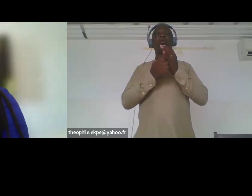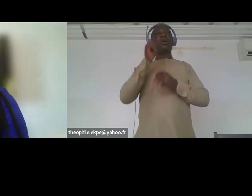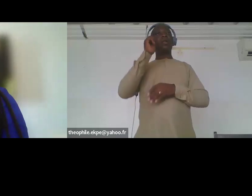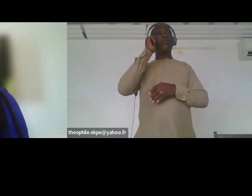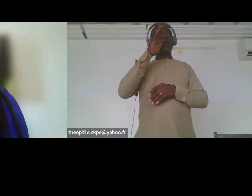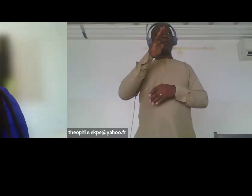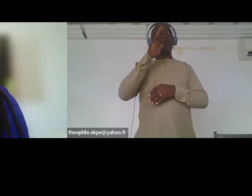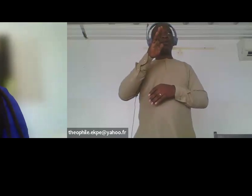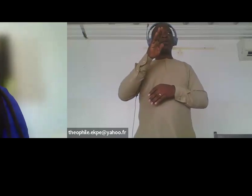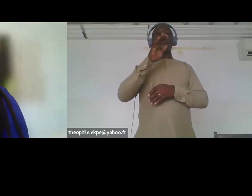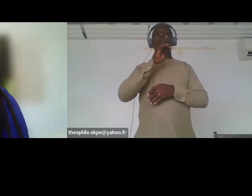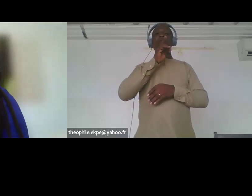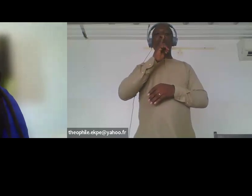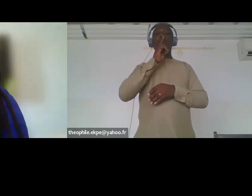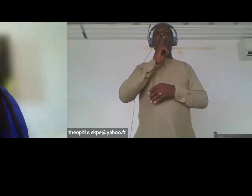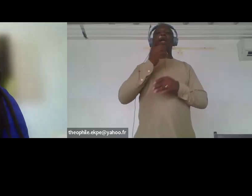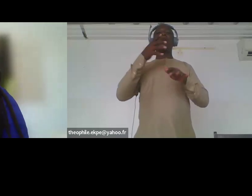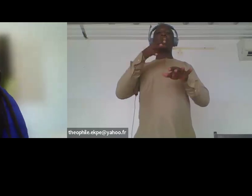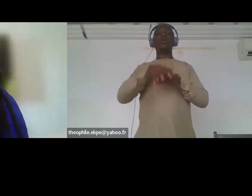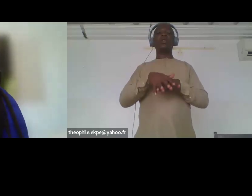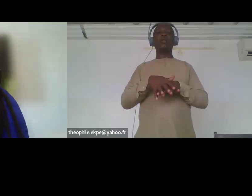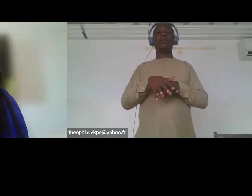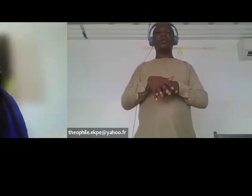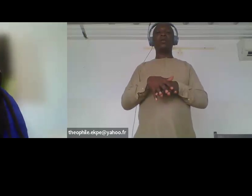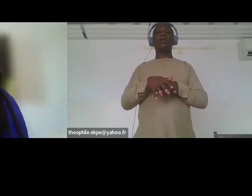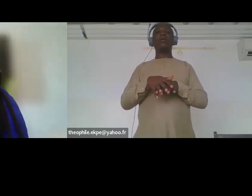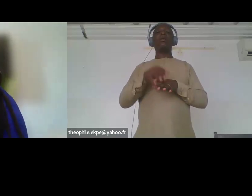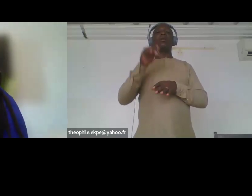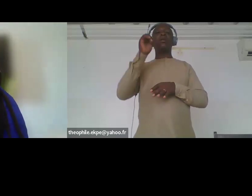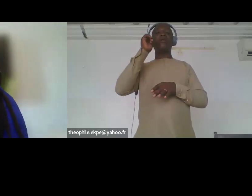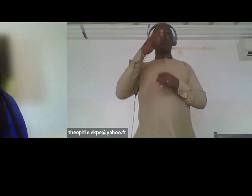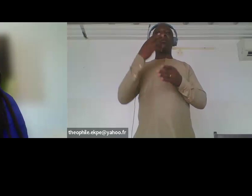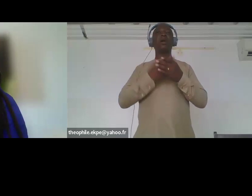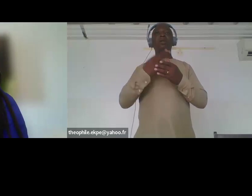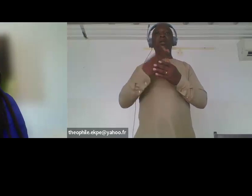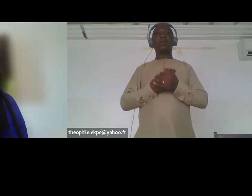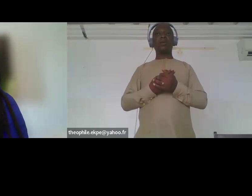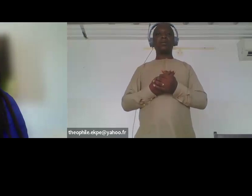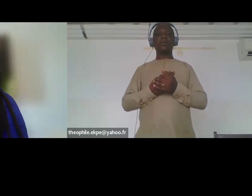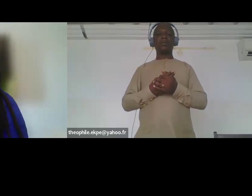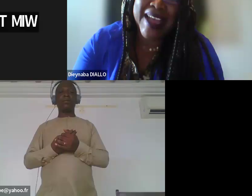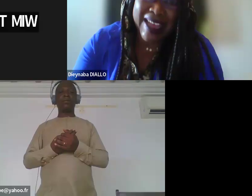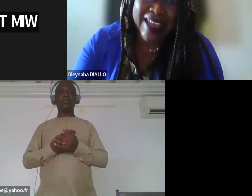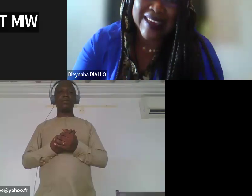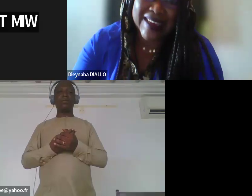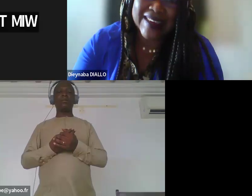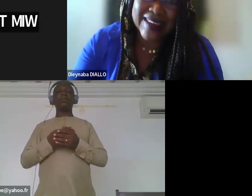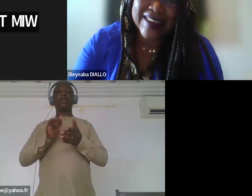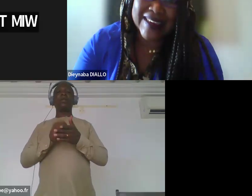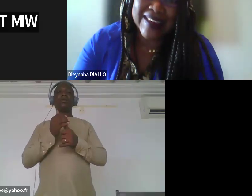soit inclusive des femmes handicapé ça me tient à